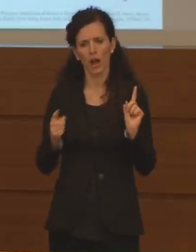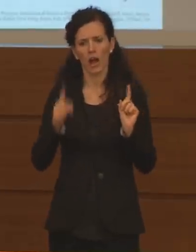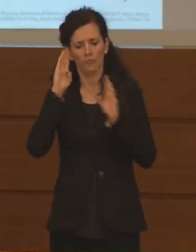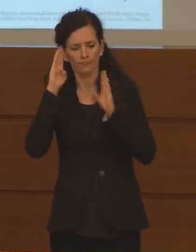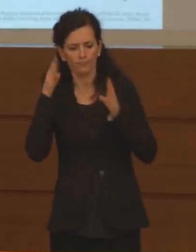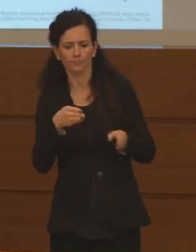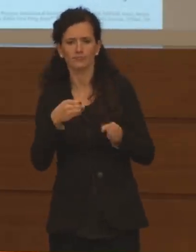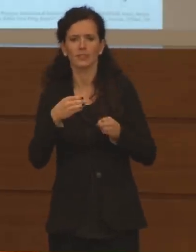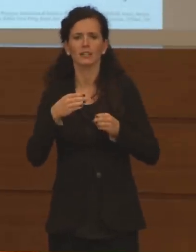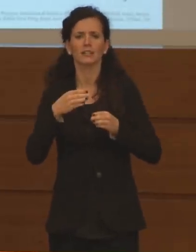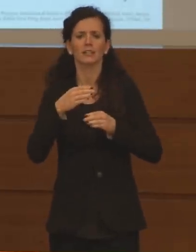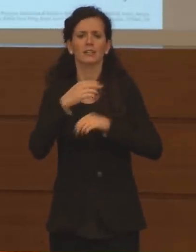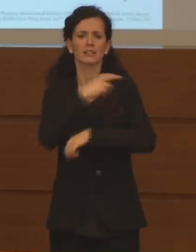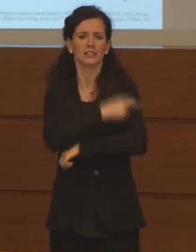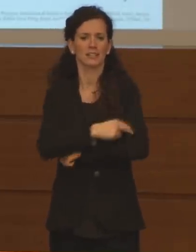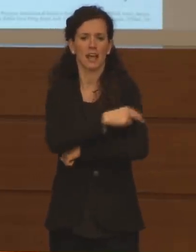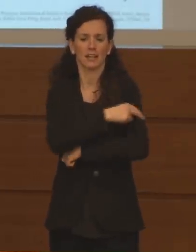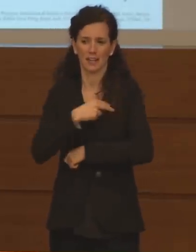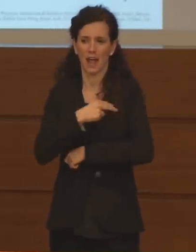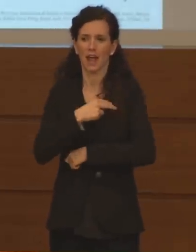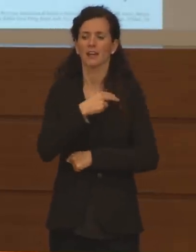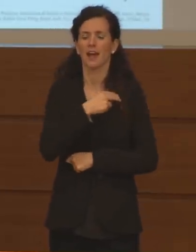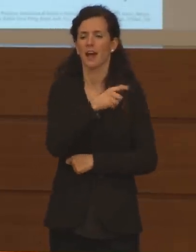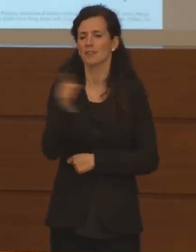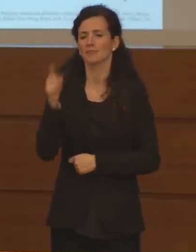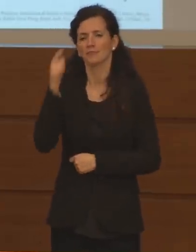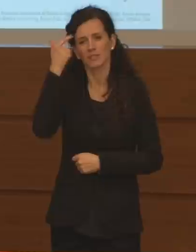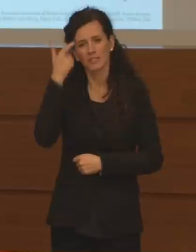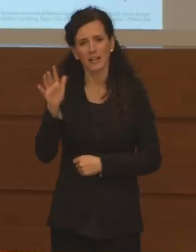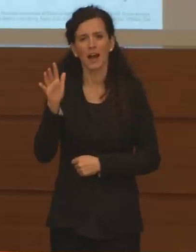voi sapete perché ci sono state